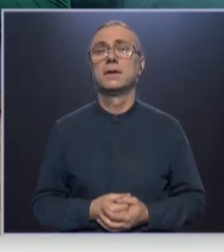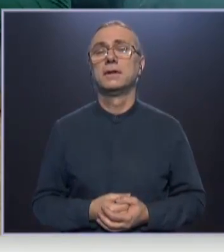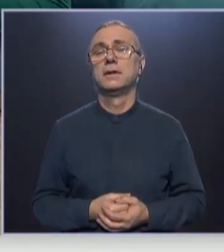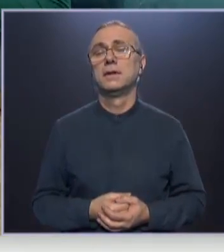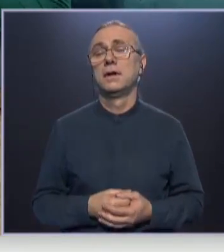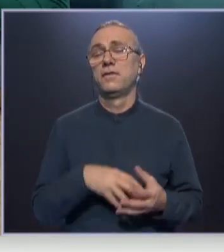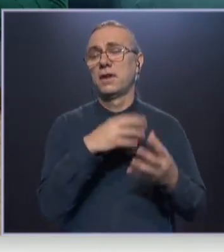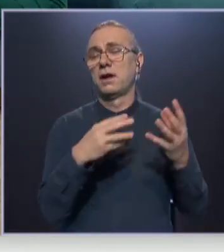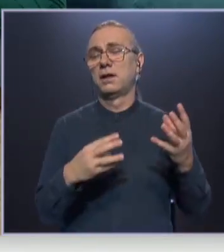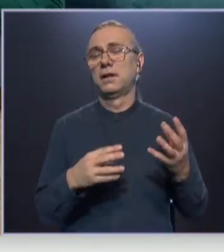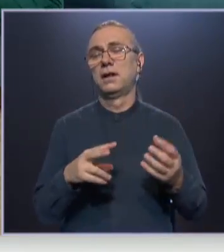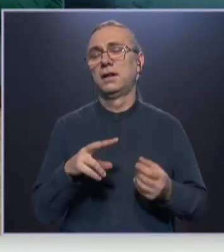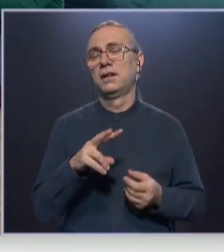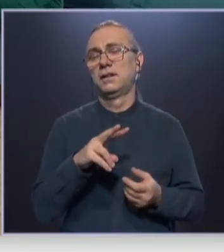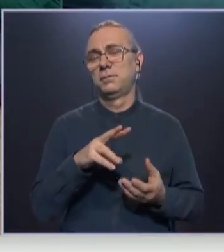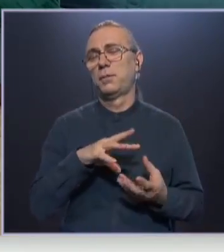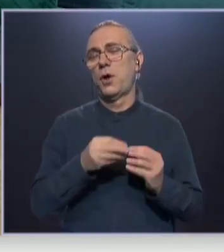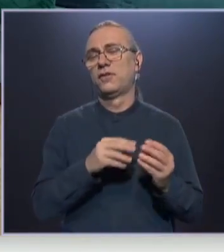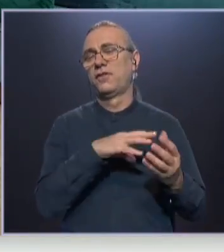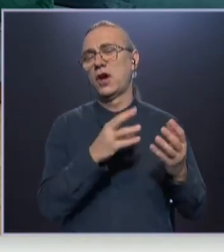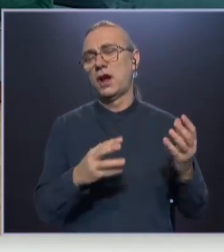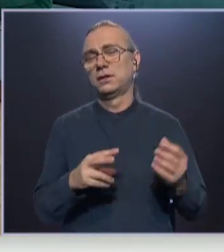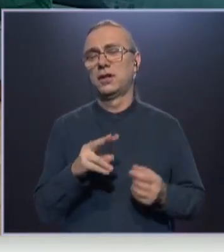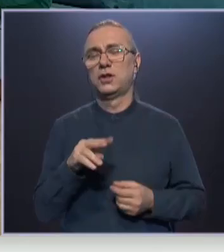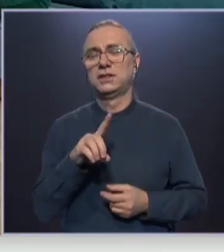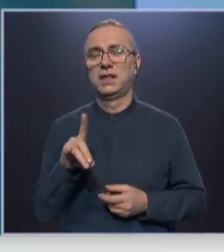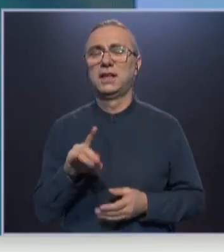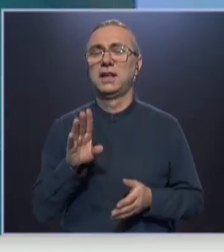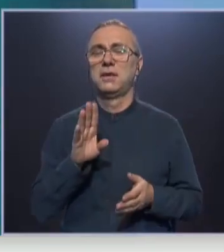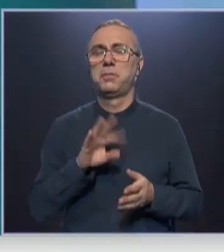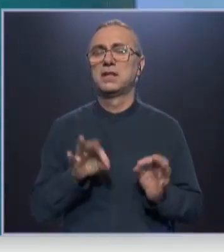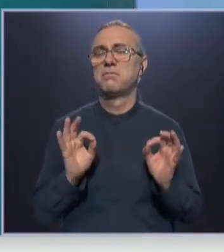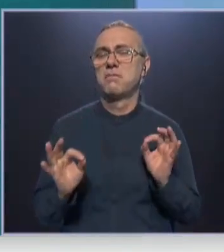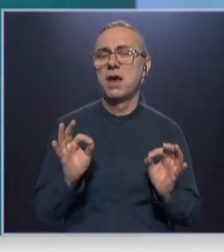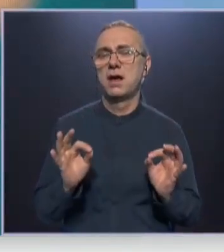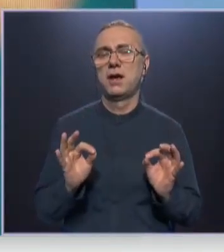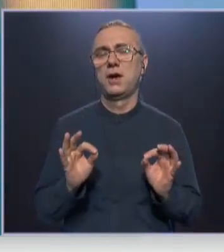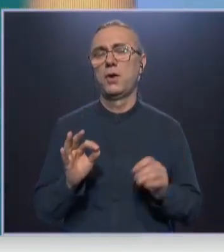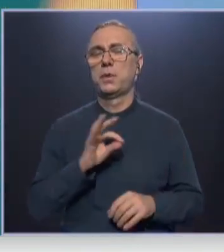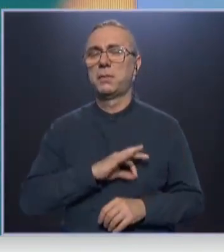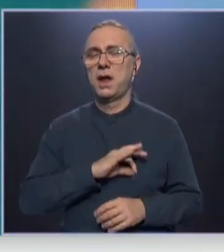но тем не менее употребляемый ко всякому падению и расслаблению